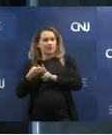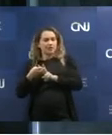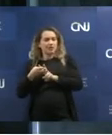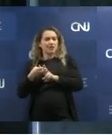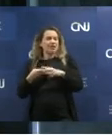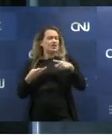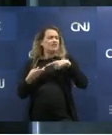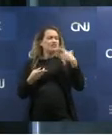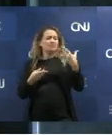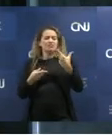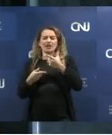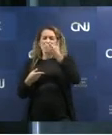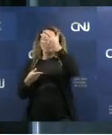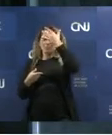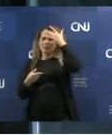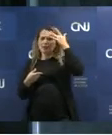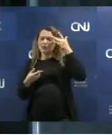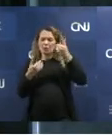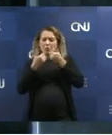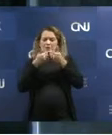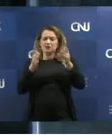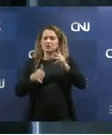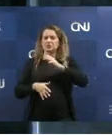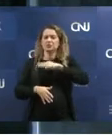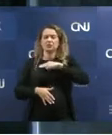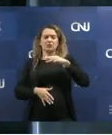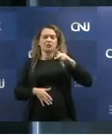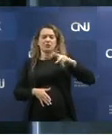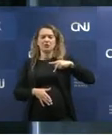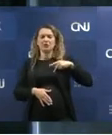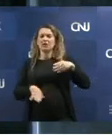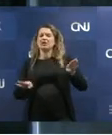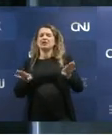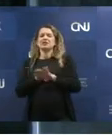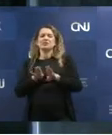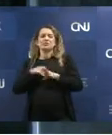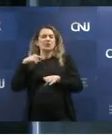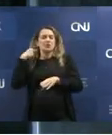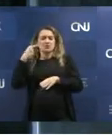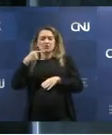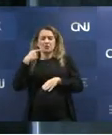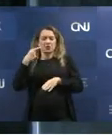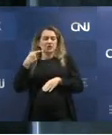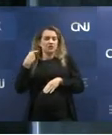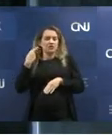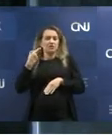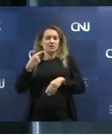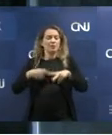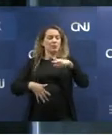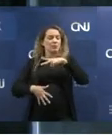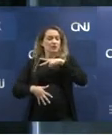nem a Defensoria Pública, nem eventual a advocacia privada, nem o Ministério Público como fiscal da lei.